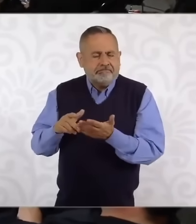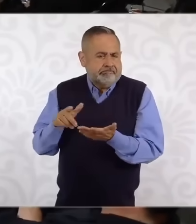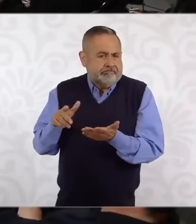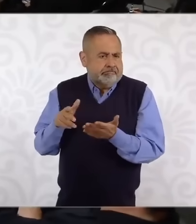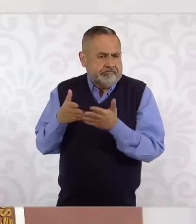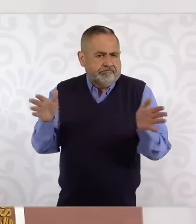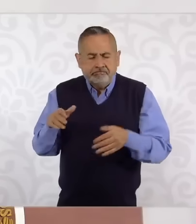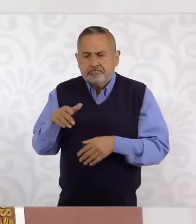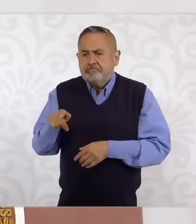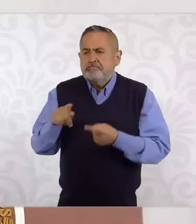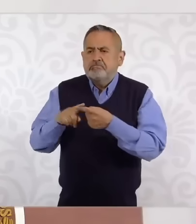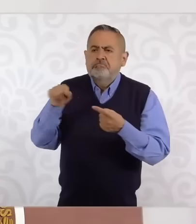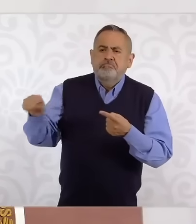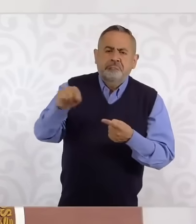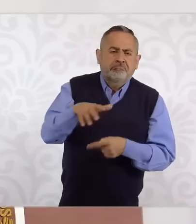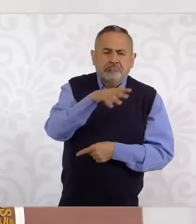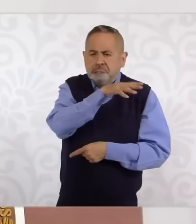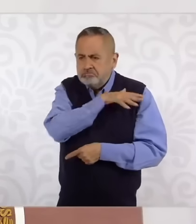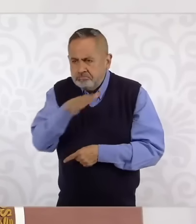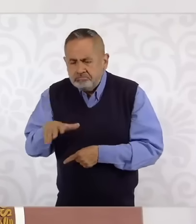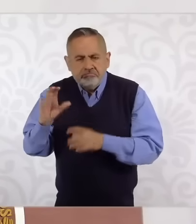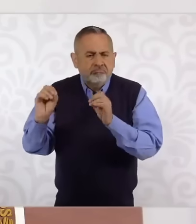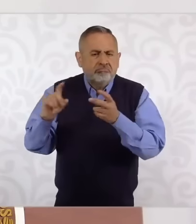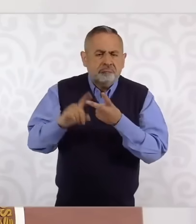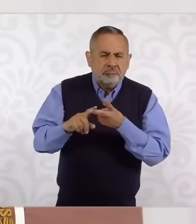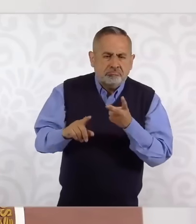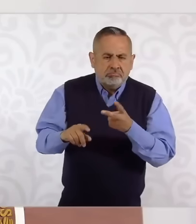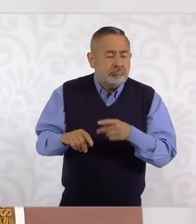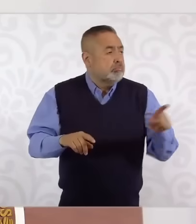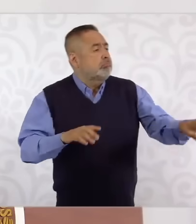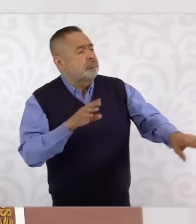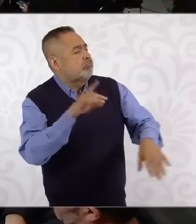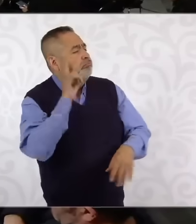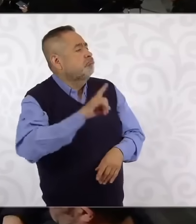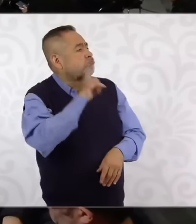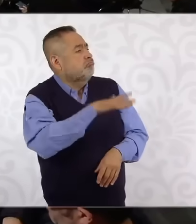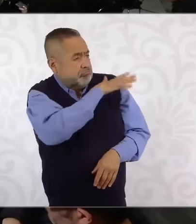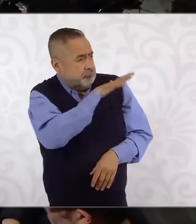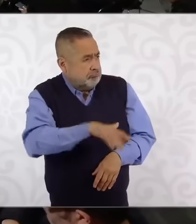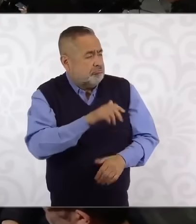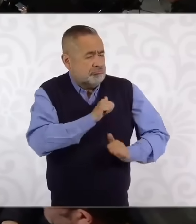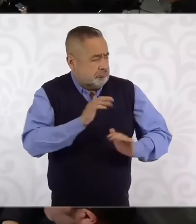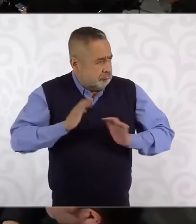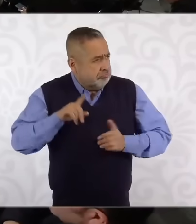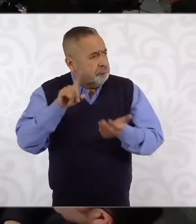un militar no son de mujeres militares. Mujeres militares acoso y abuso dentro del ejército.